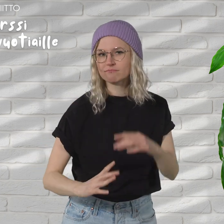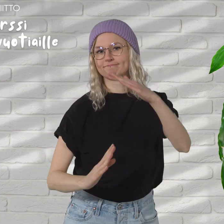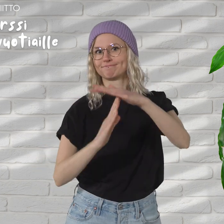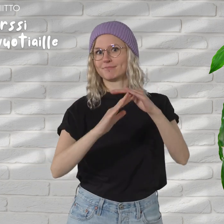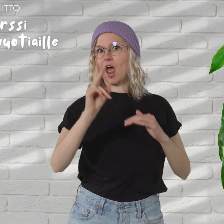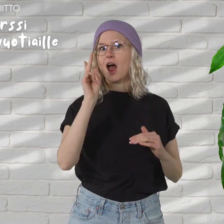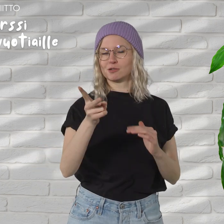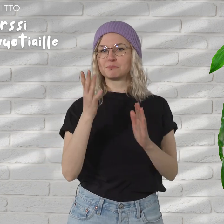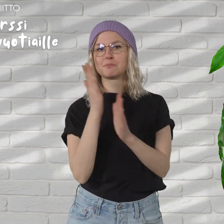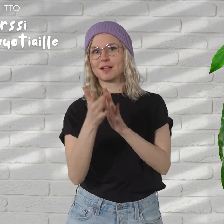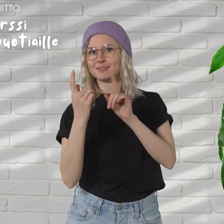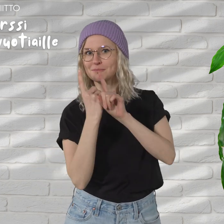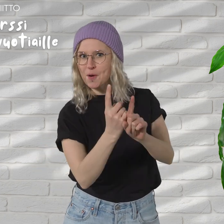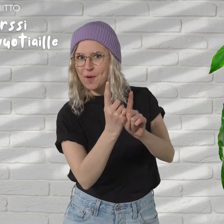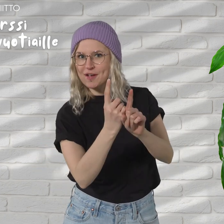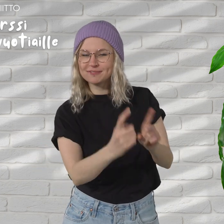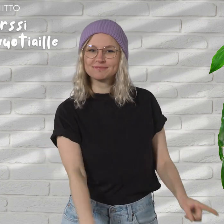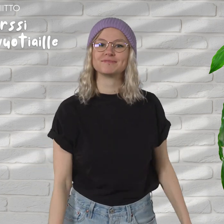Mukaan mahtuu 20 nuorta.